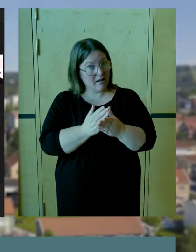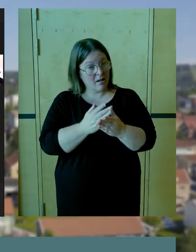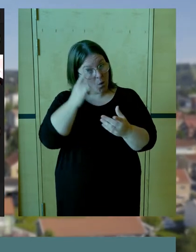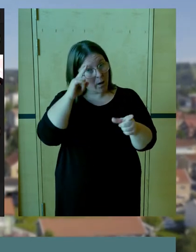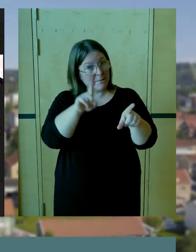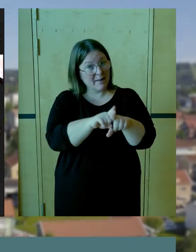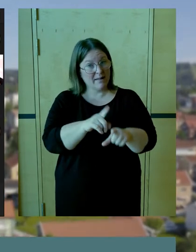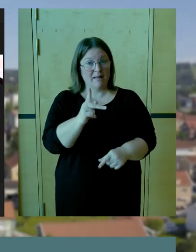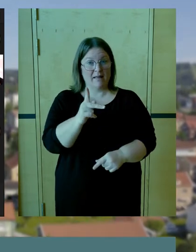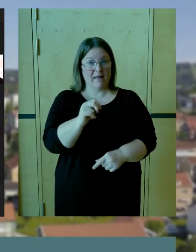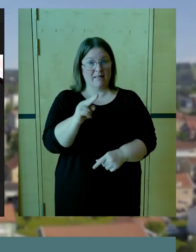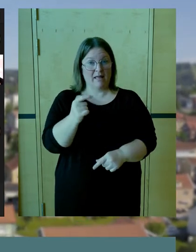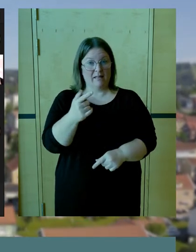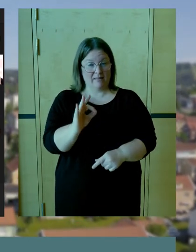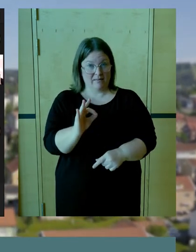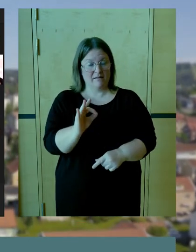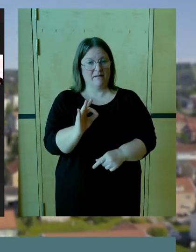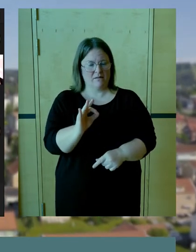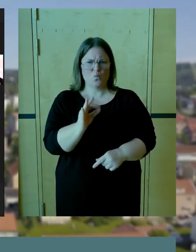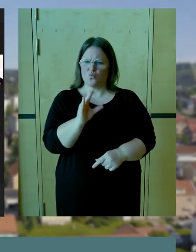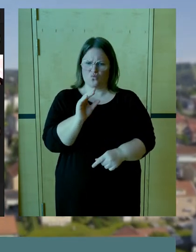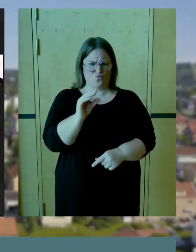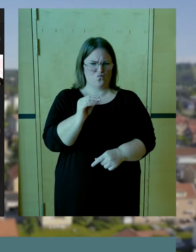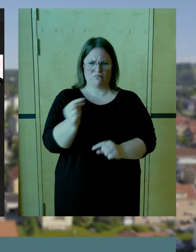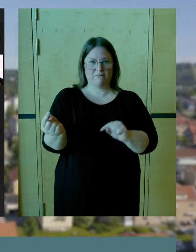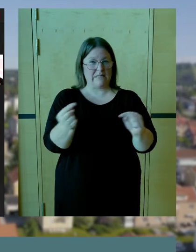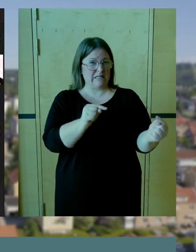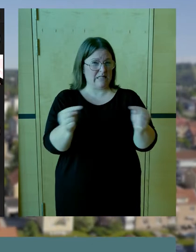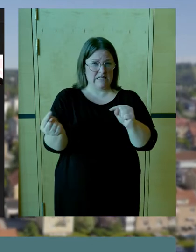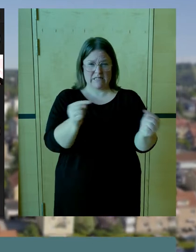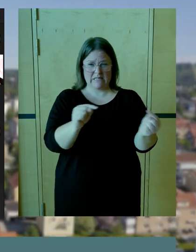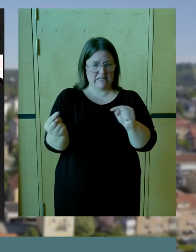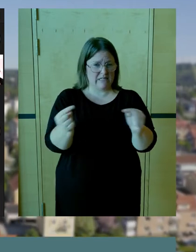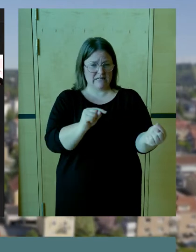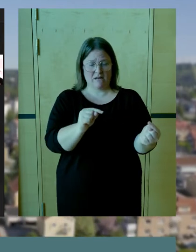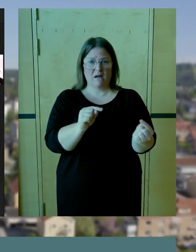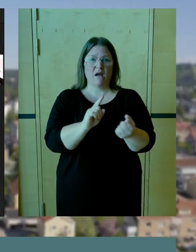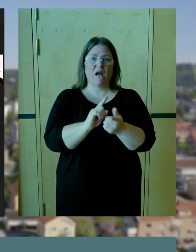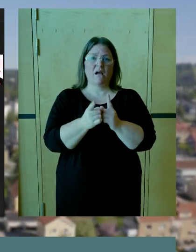När man pratar väldigt mycket av och väldigt mycket som kanske inte har